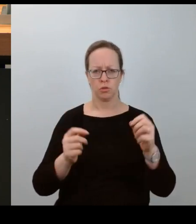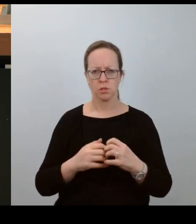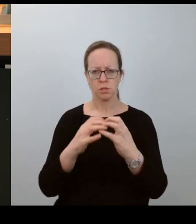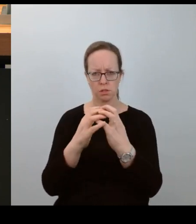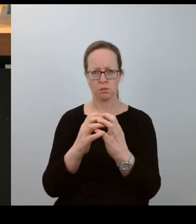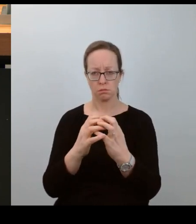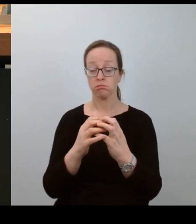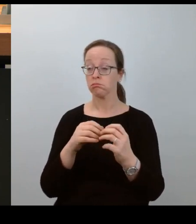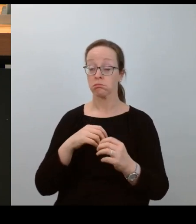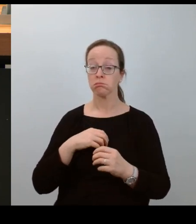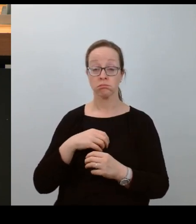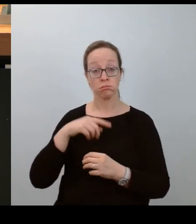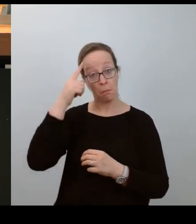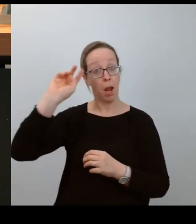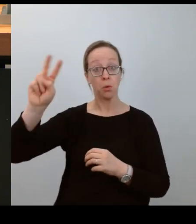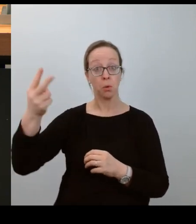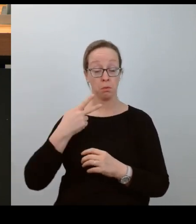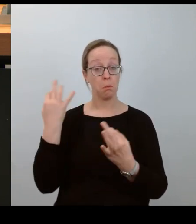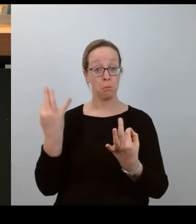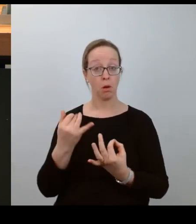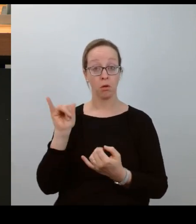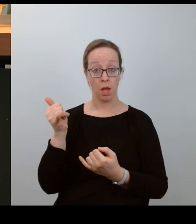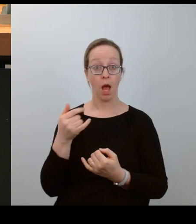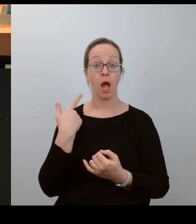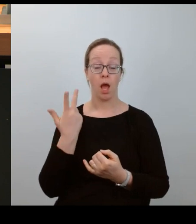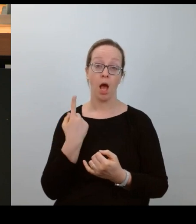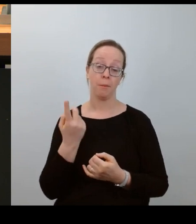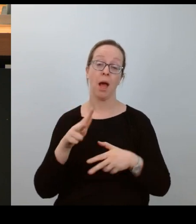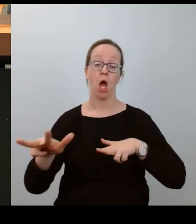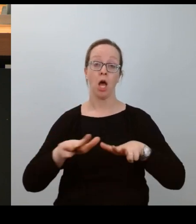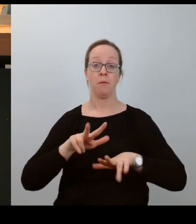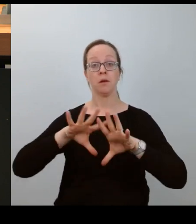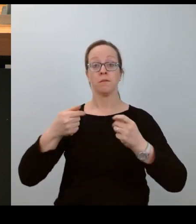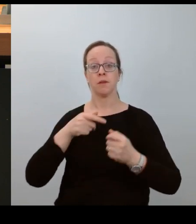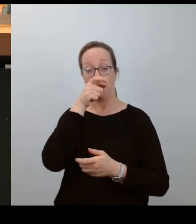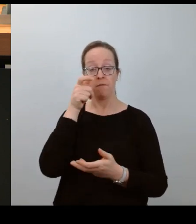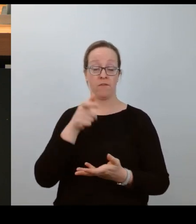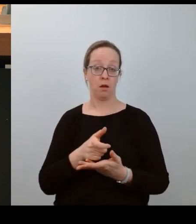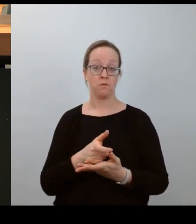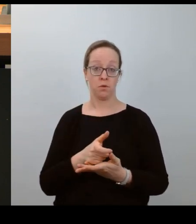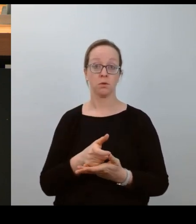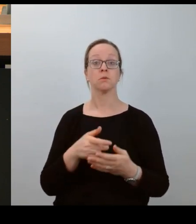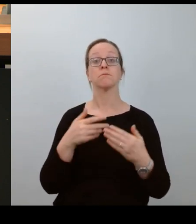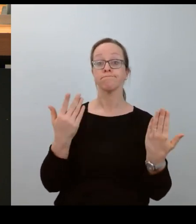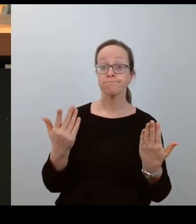einmal diskutieren, und das werden wir auch diskutieren. In jedem Fall geht Ihr Misstrauen in den Prozess offensichtlich noch wei.